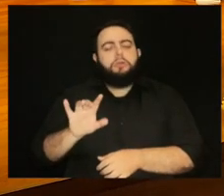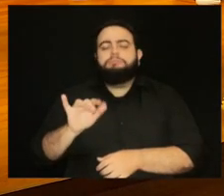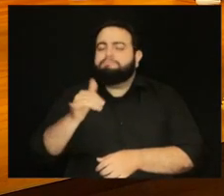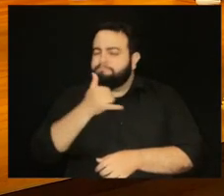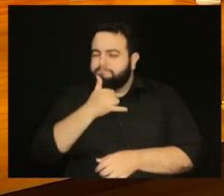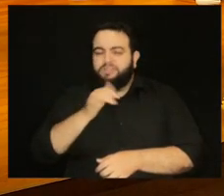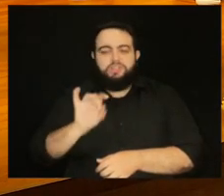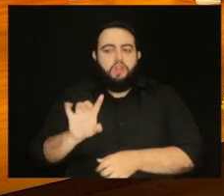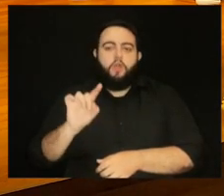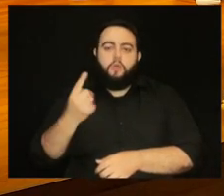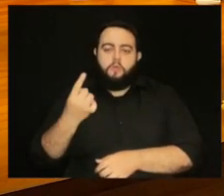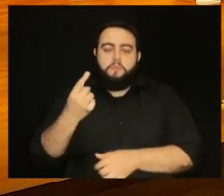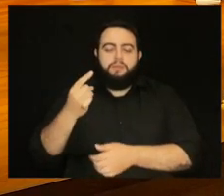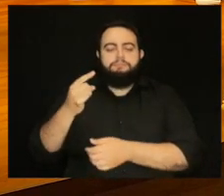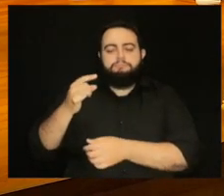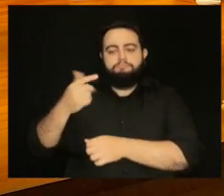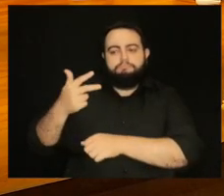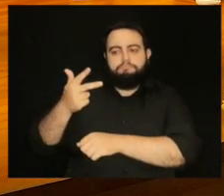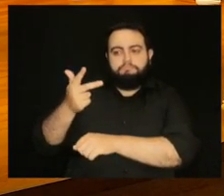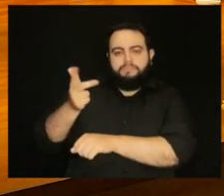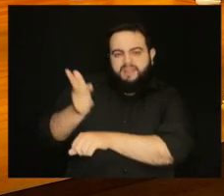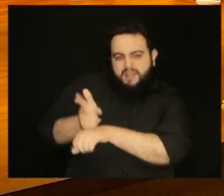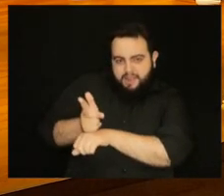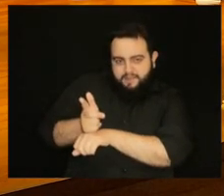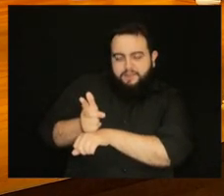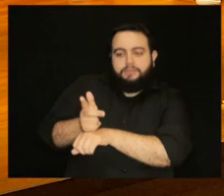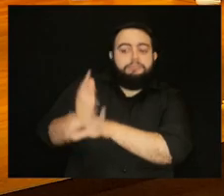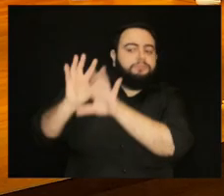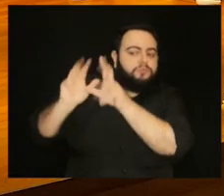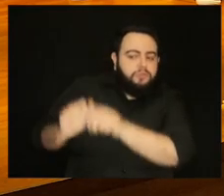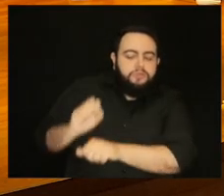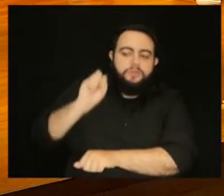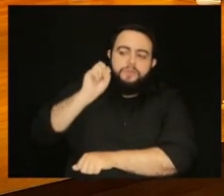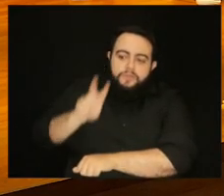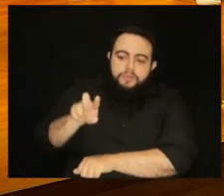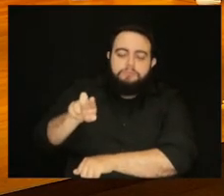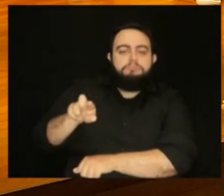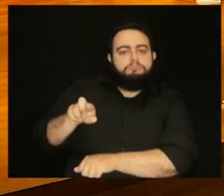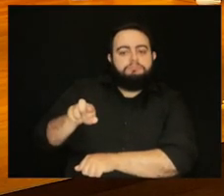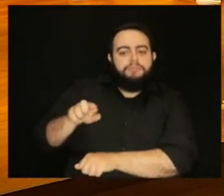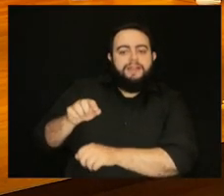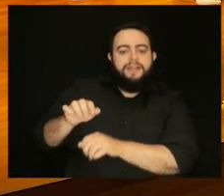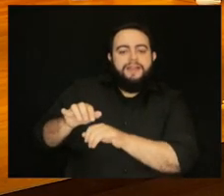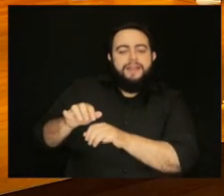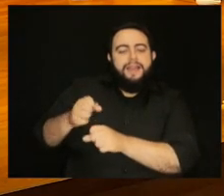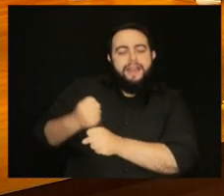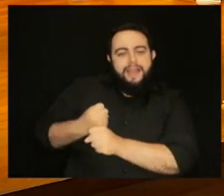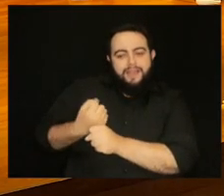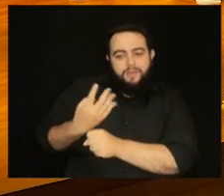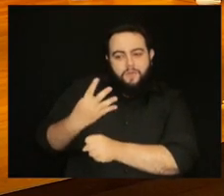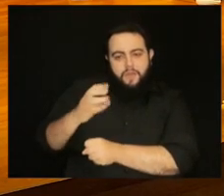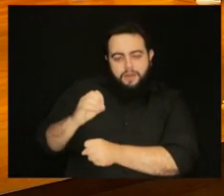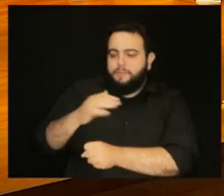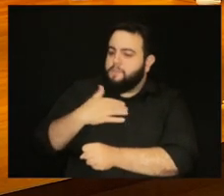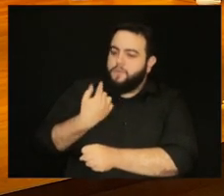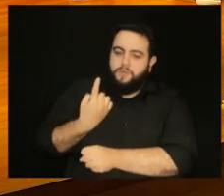discreto porque é uma canção, todo mundo que viu ele tocar nos anos 40, ele morreu em 1941, nos anos